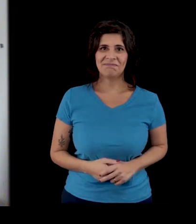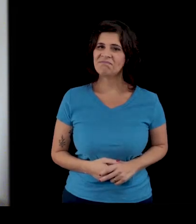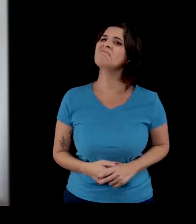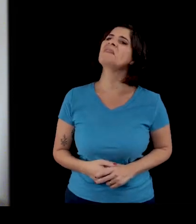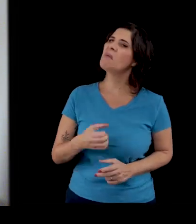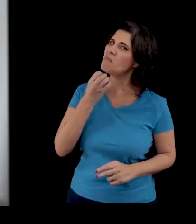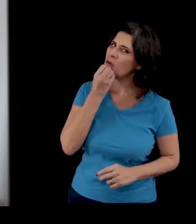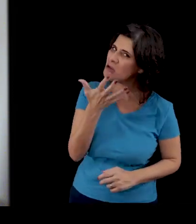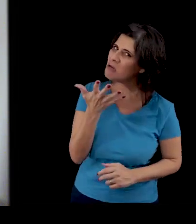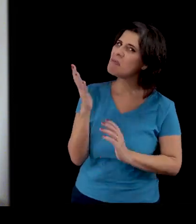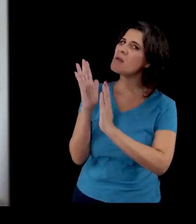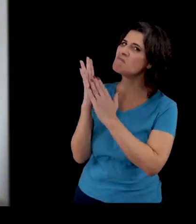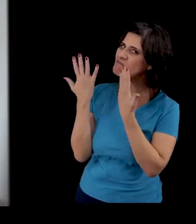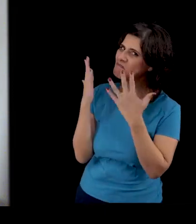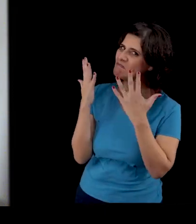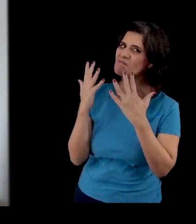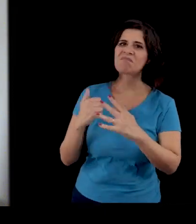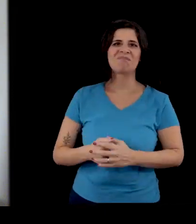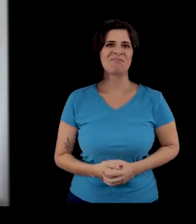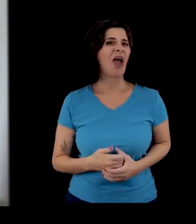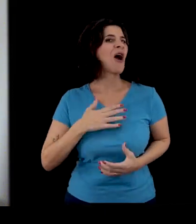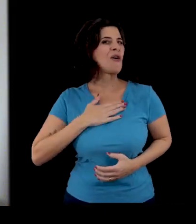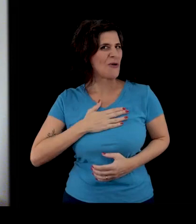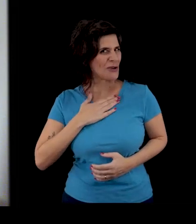Muito bem. Adorei essa.